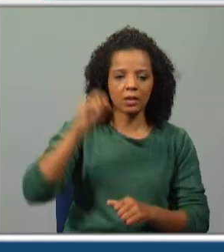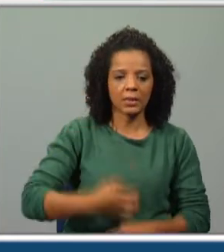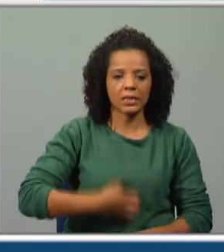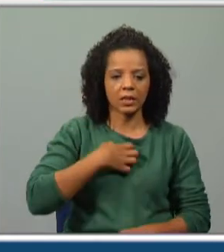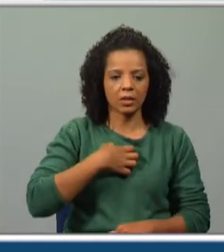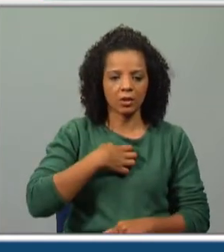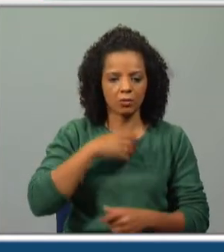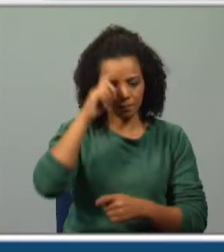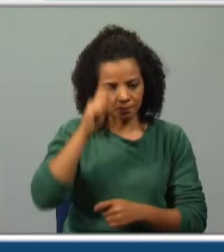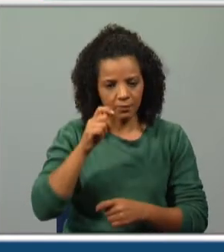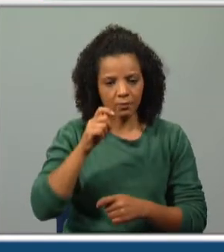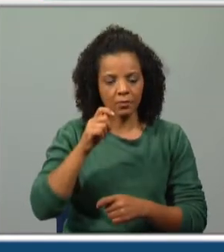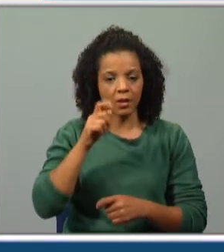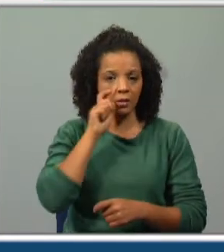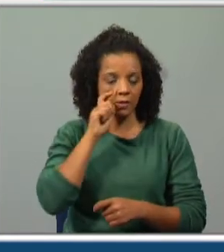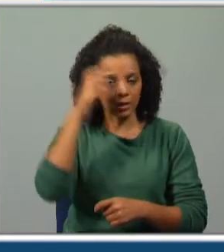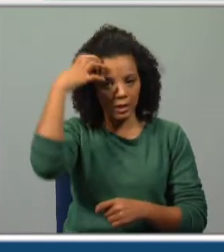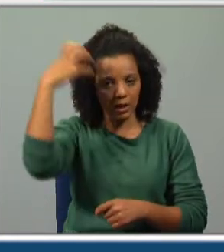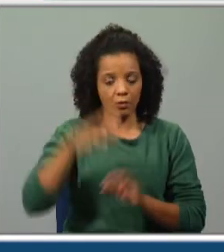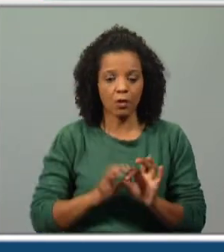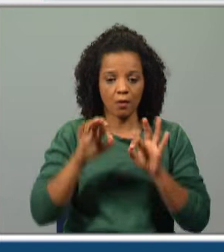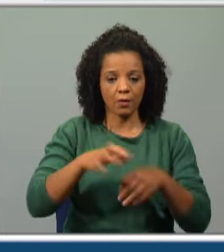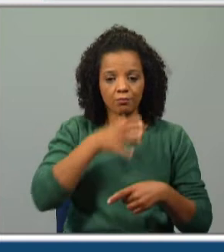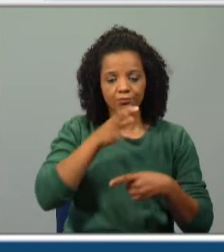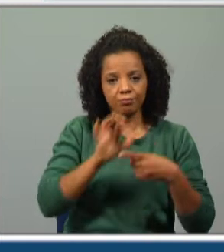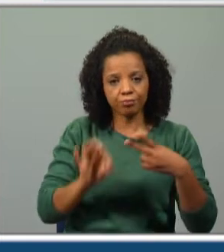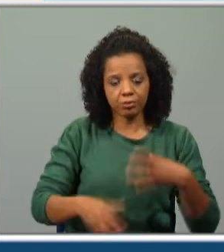serviço e de Defesa do reino por fim a descrição da serva à caminho da câmara 領域的服務和防禦，以結束去房間的路上僕人的描述